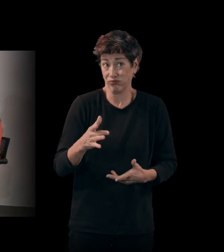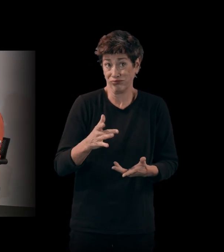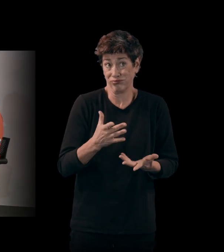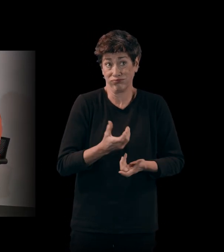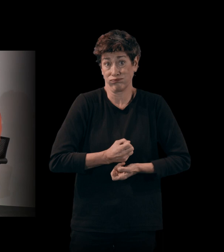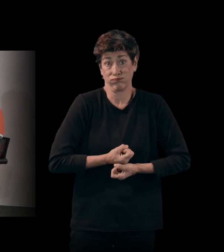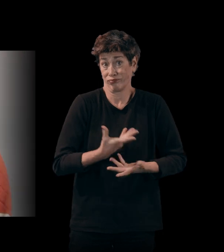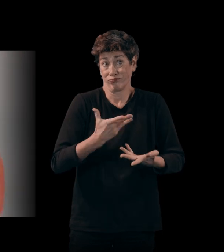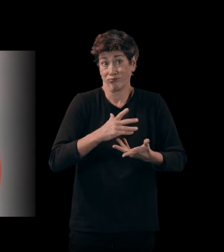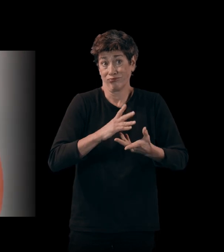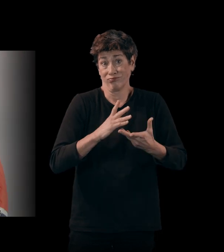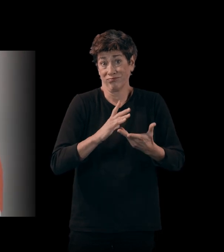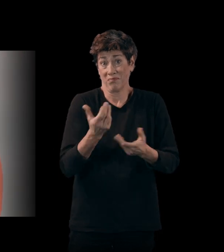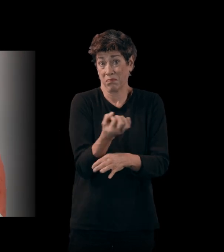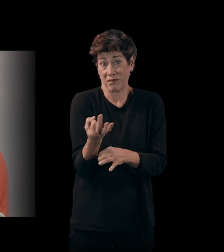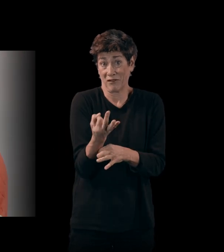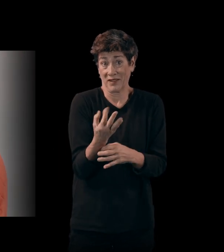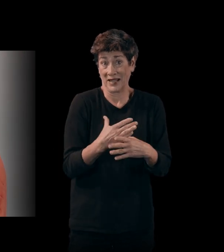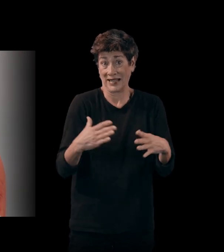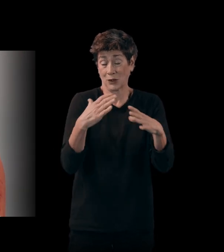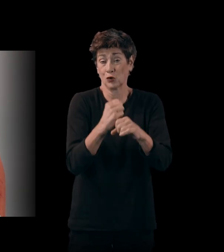Peut-être, je rajouterai aussi dans cette question de la langue,